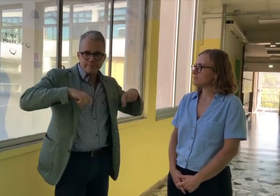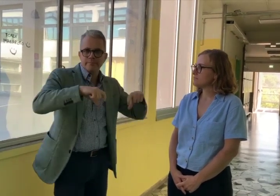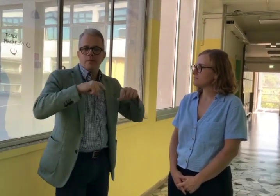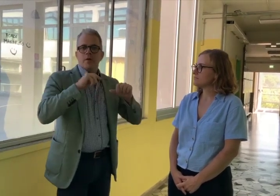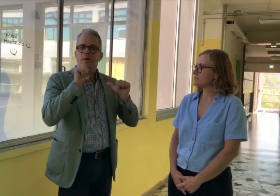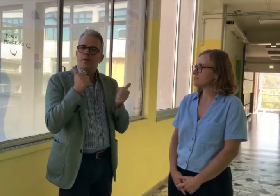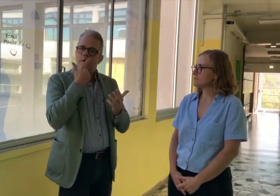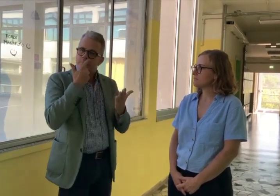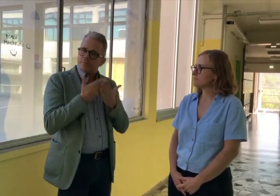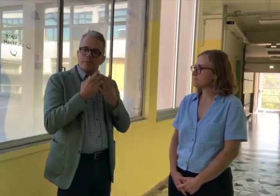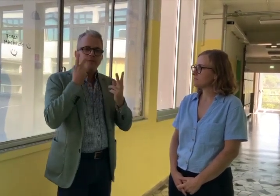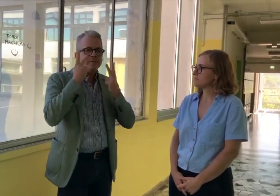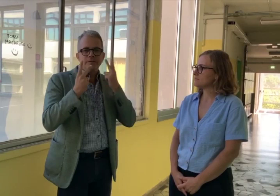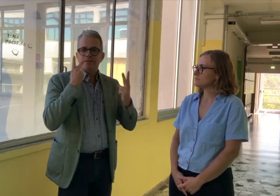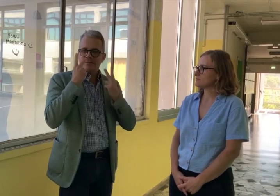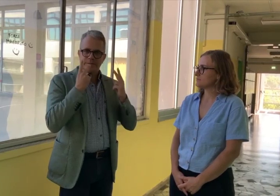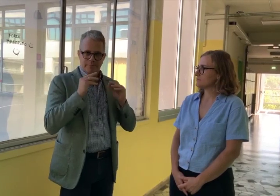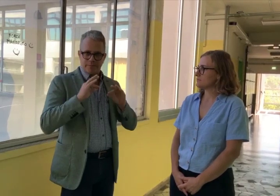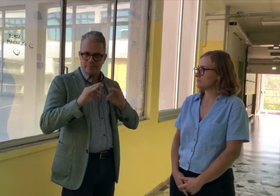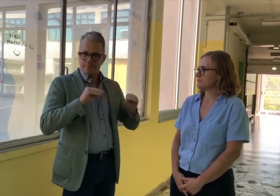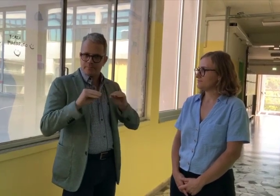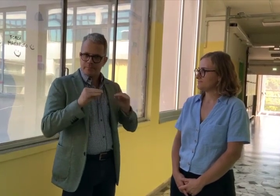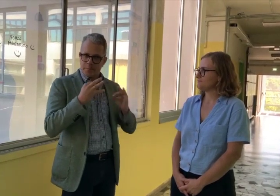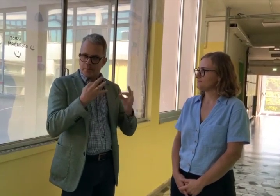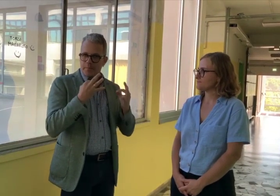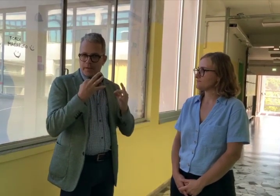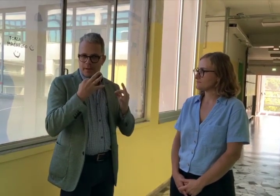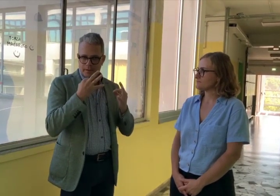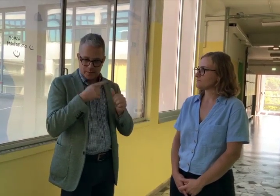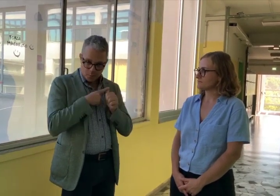Insomma cose che abbiano un ottimale impatto visivo per i ragazzi sordi.